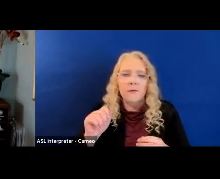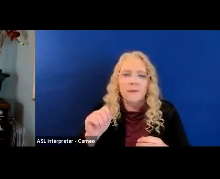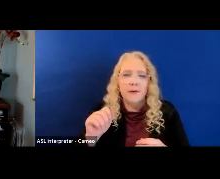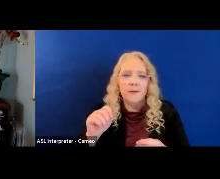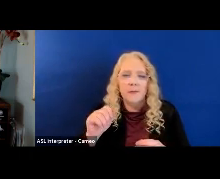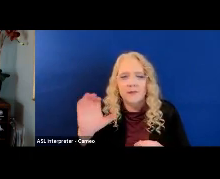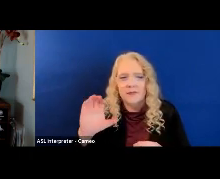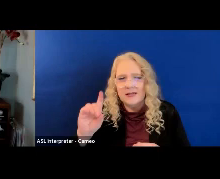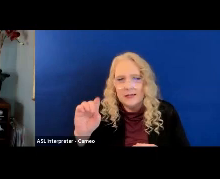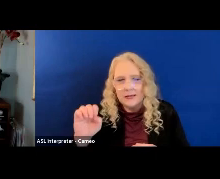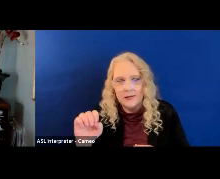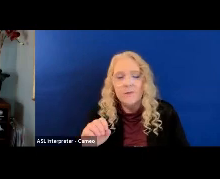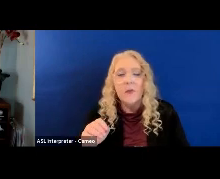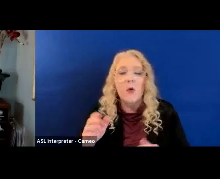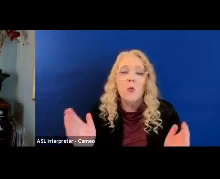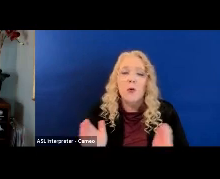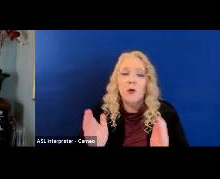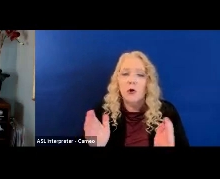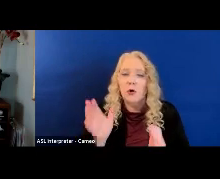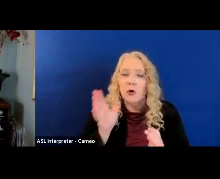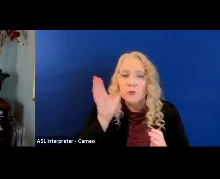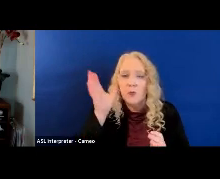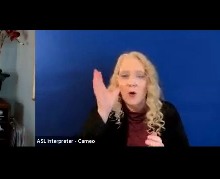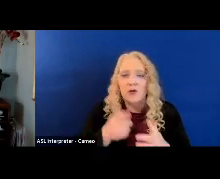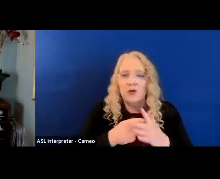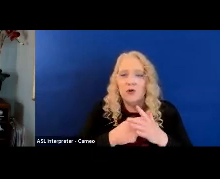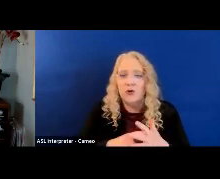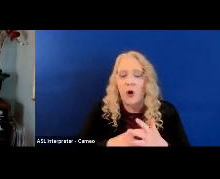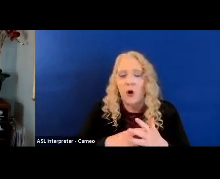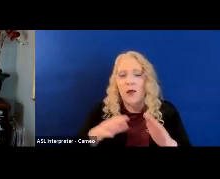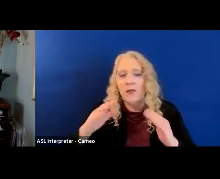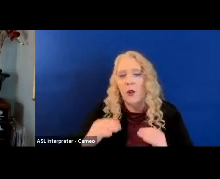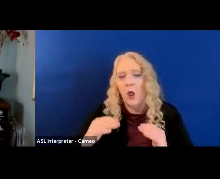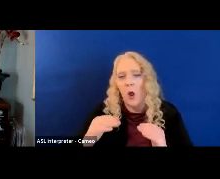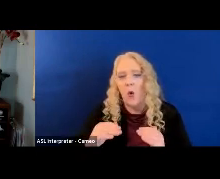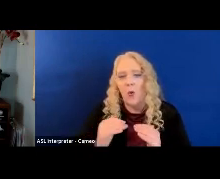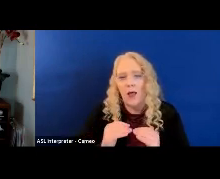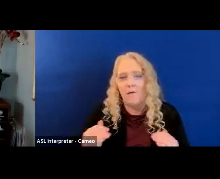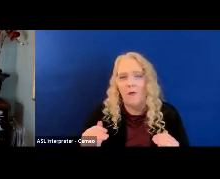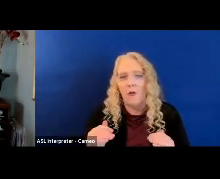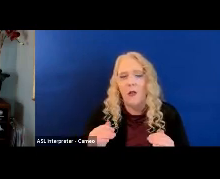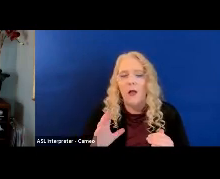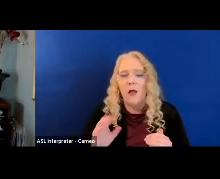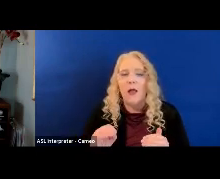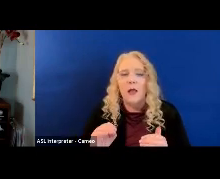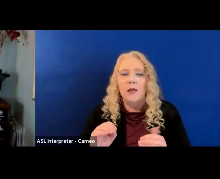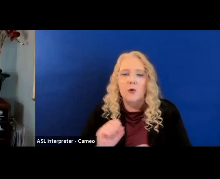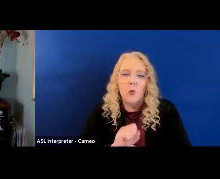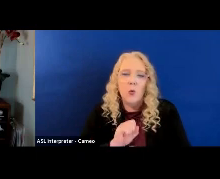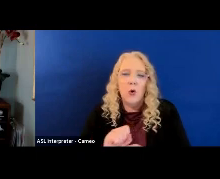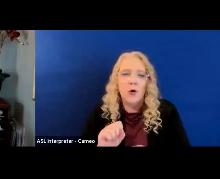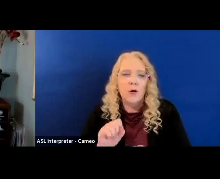alentamos a nuestros padres a comenzar en el nivel más bajo y avanzar según corresponda, gracias.